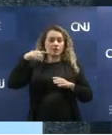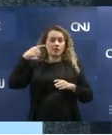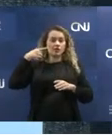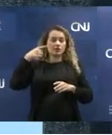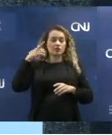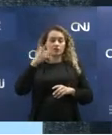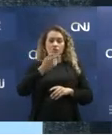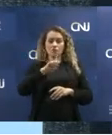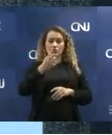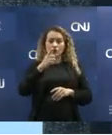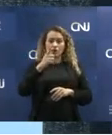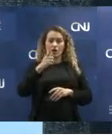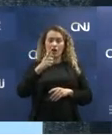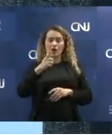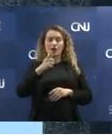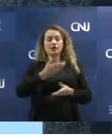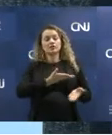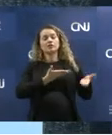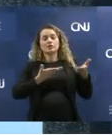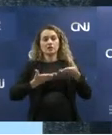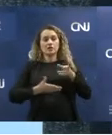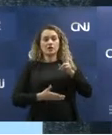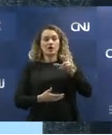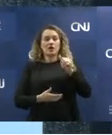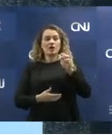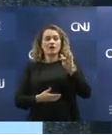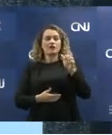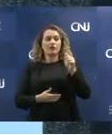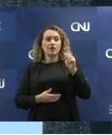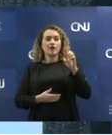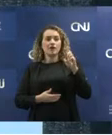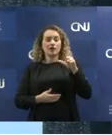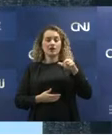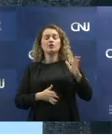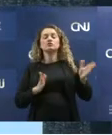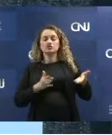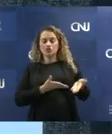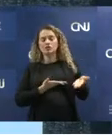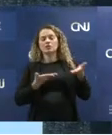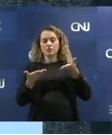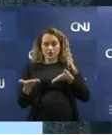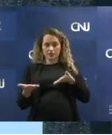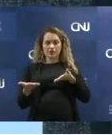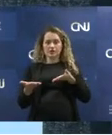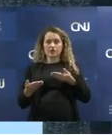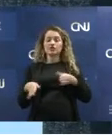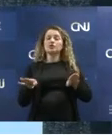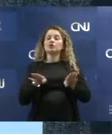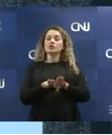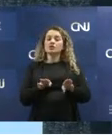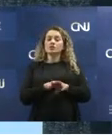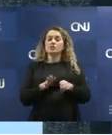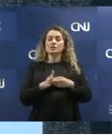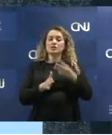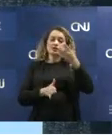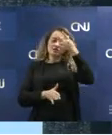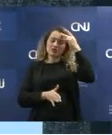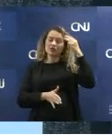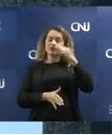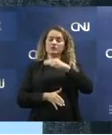que está presente outro por estar presente e pelo terceiro interessado. O Ministério Público do Estado de Goiás